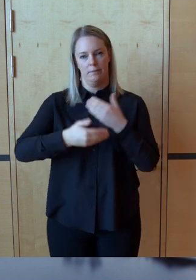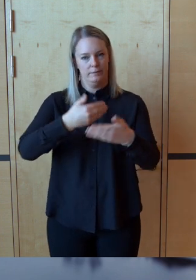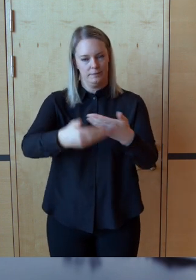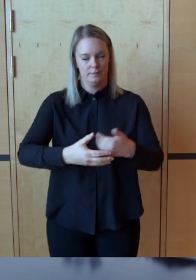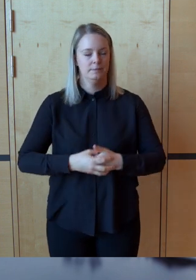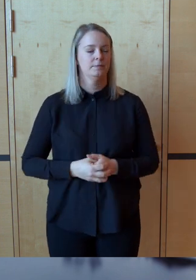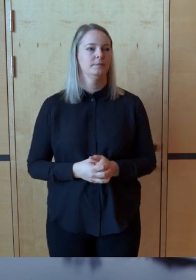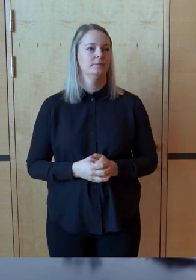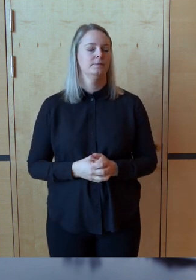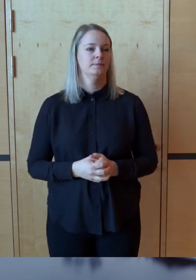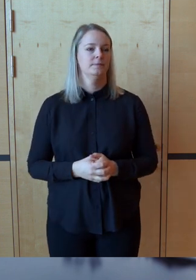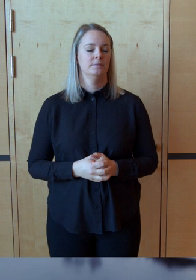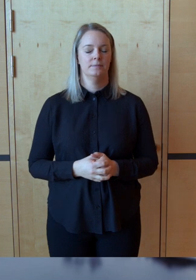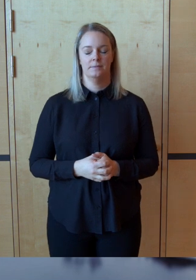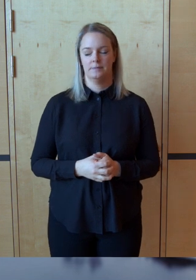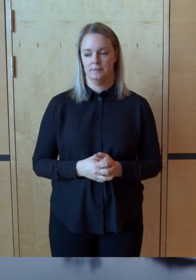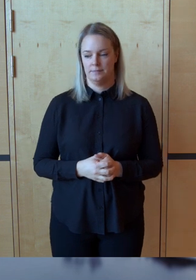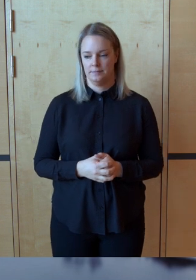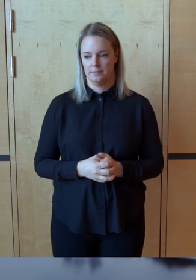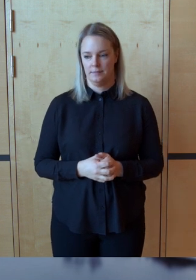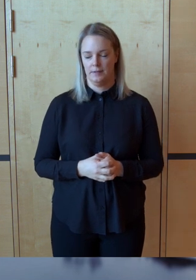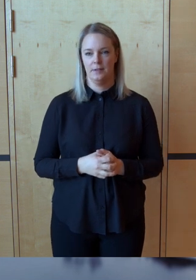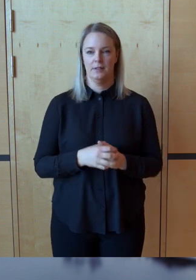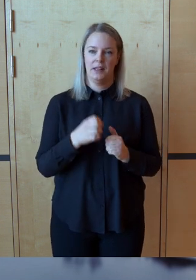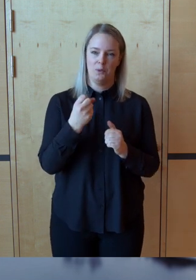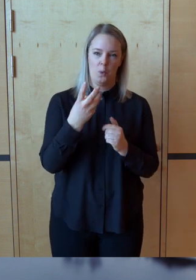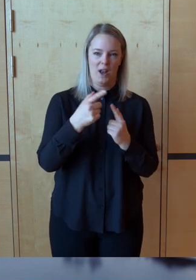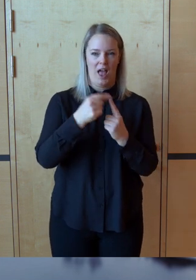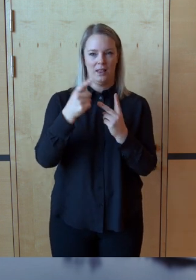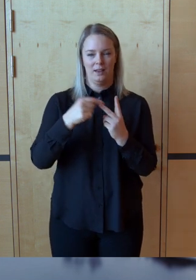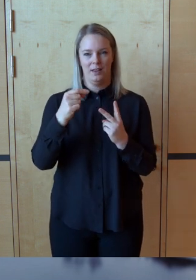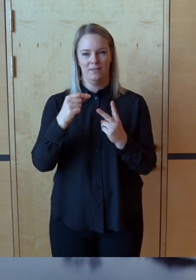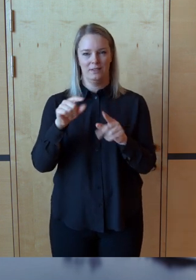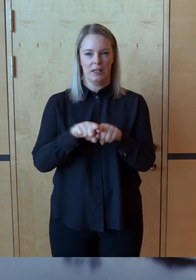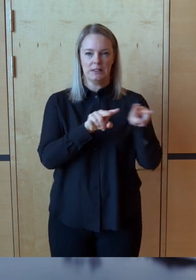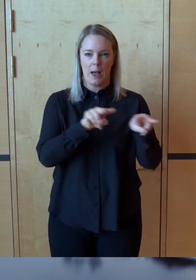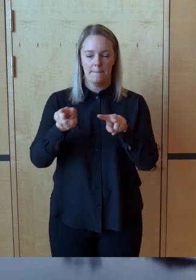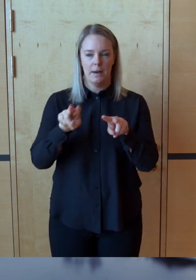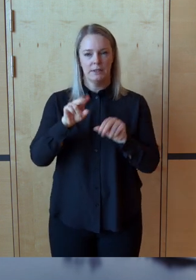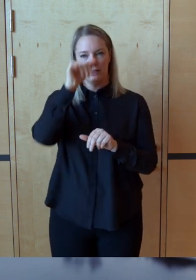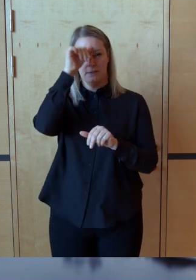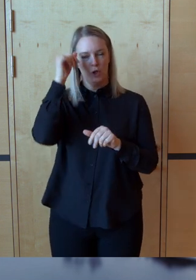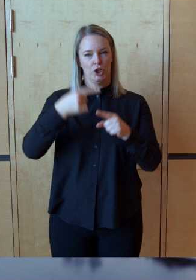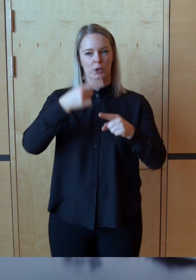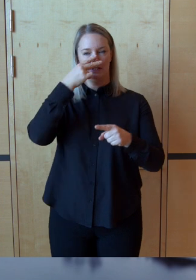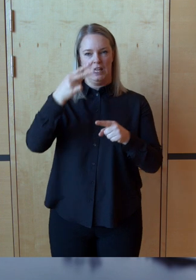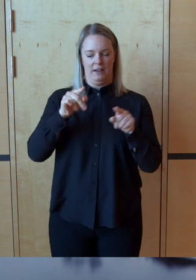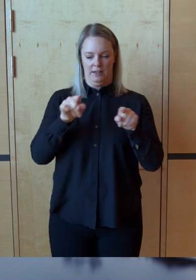Ett par olika Olika alternativ egentligen som det är riktigt svårt att se Tydligt Vilket som är bäst men